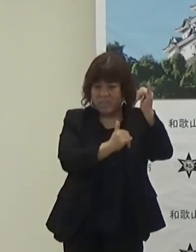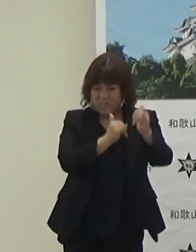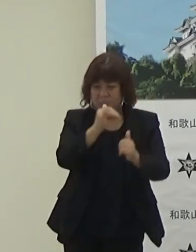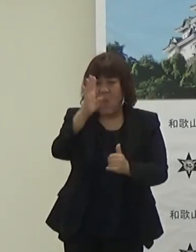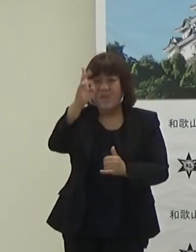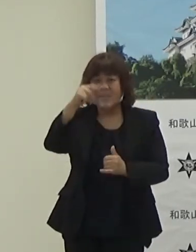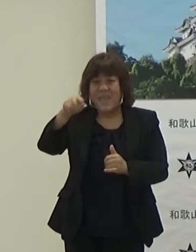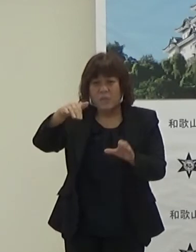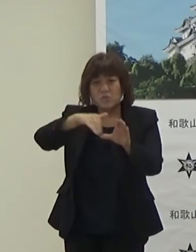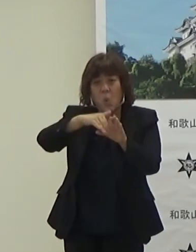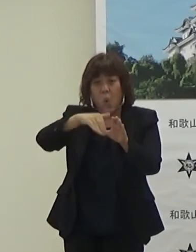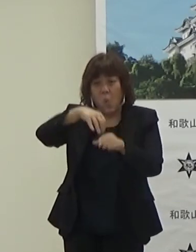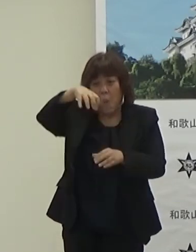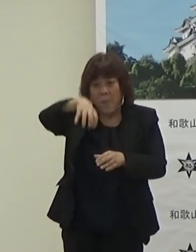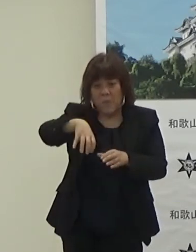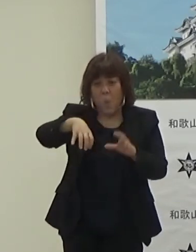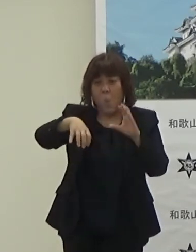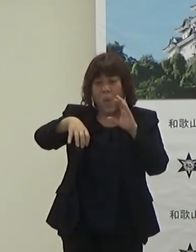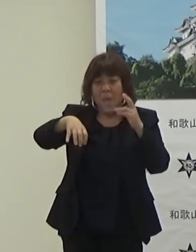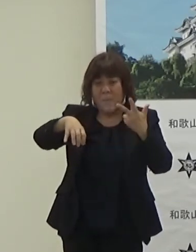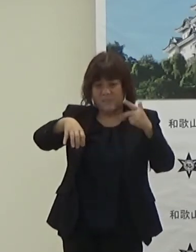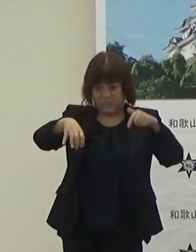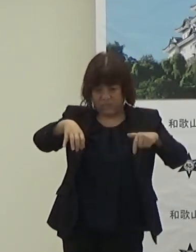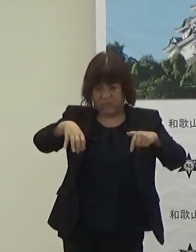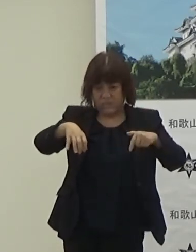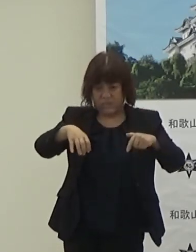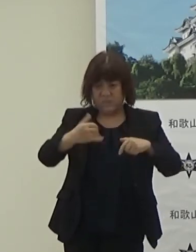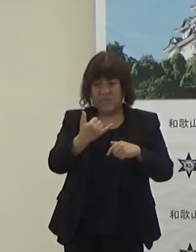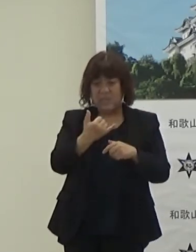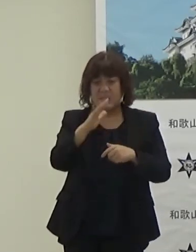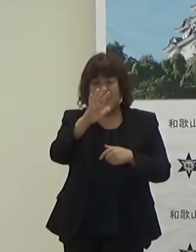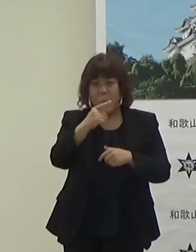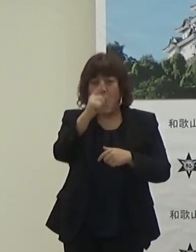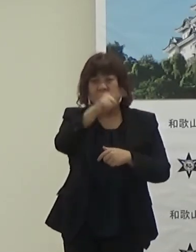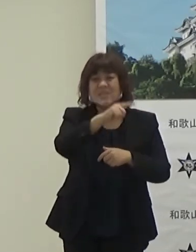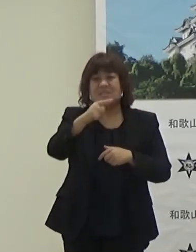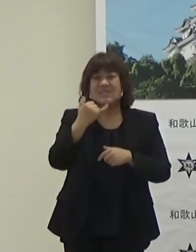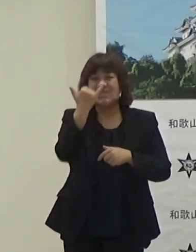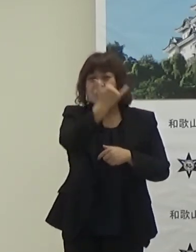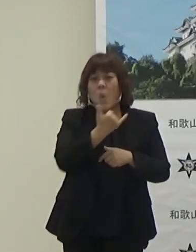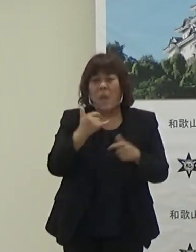2番目に早く人口減少が始まってます